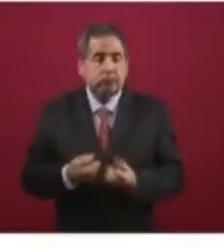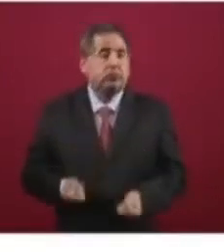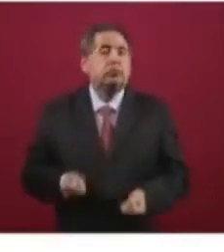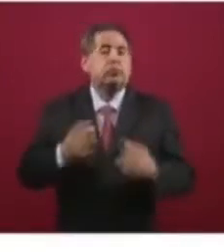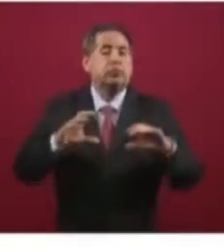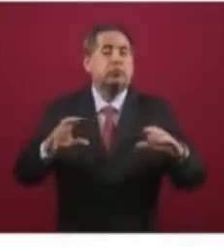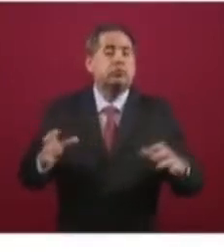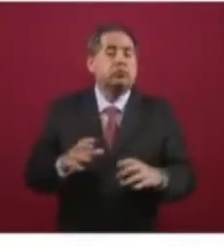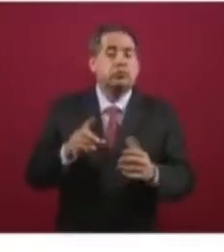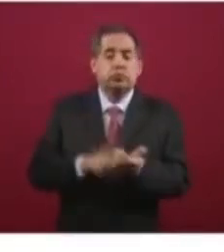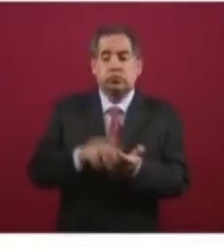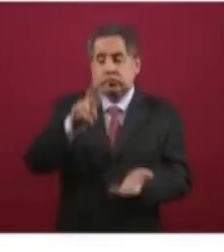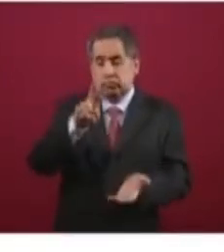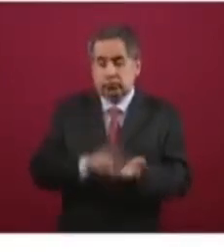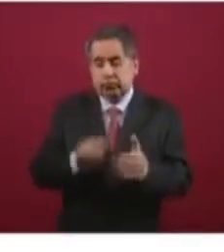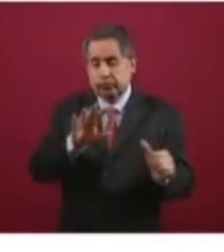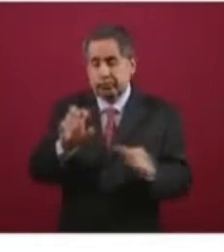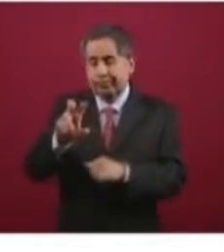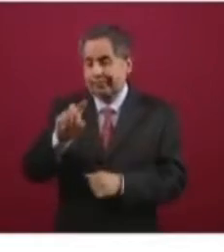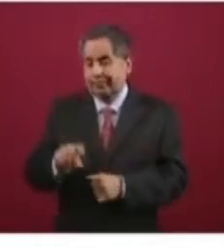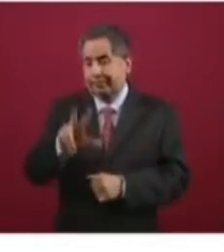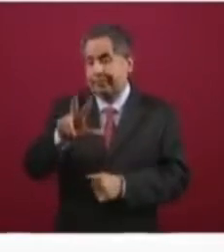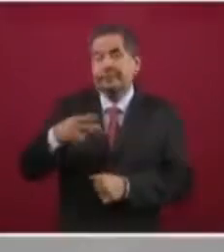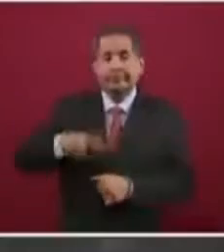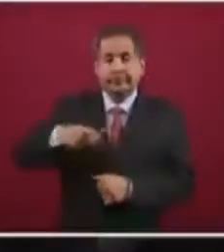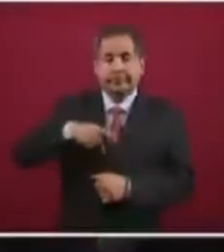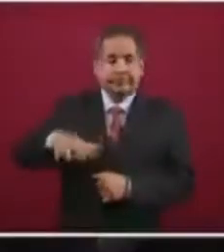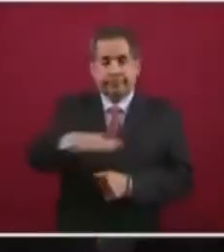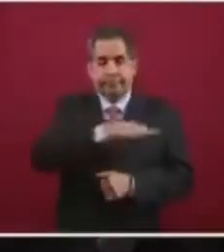están dos mil 638 elementos.